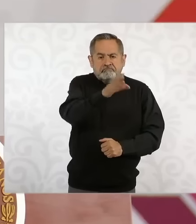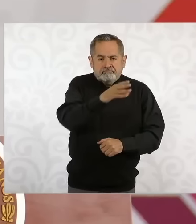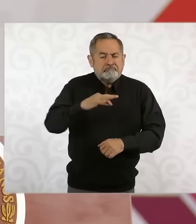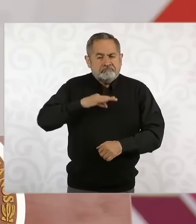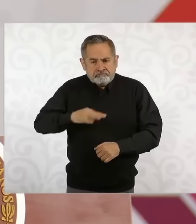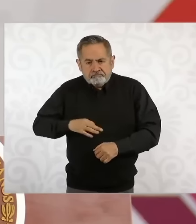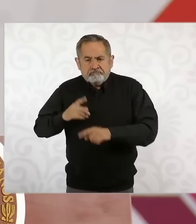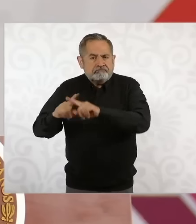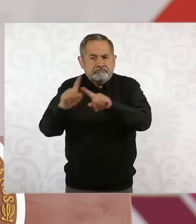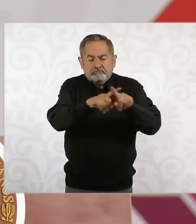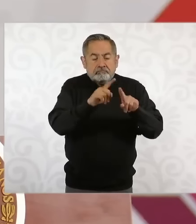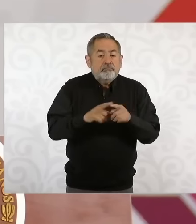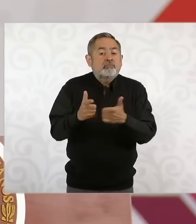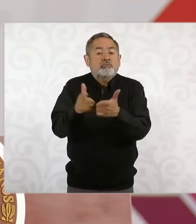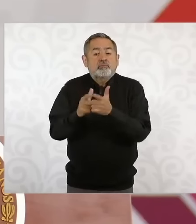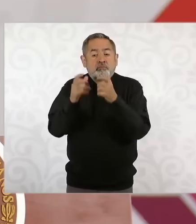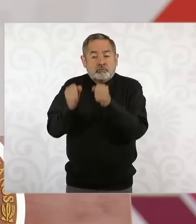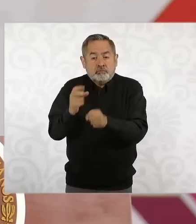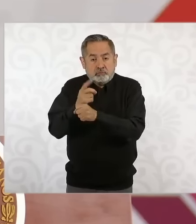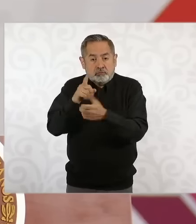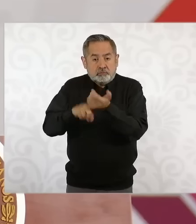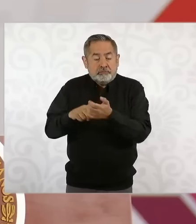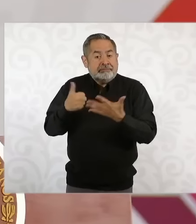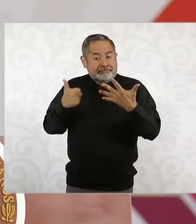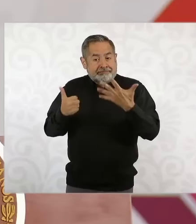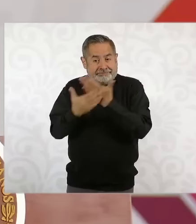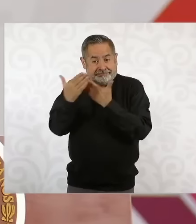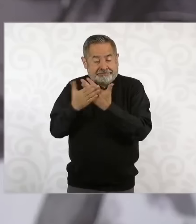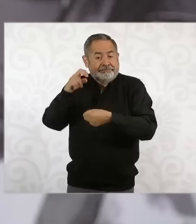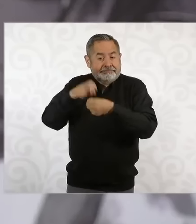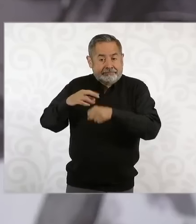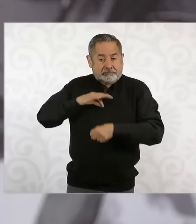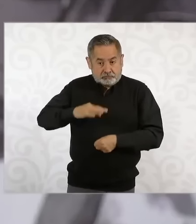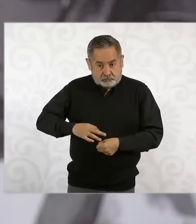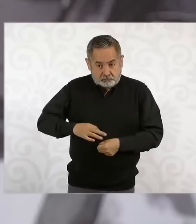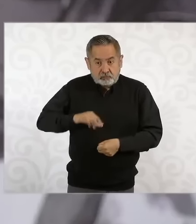mañana el gabinete seguridad temprano a las 6 es allá en Toluca y después damos la conferencia de